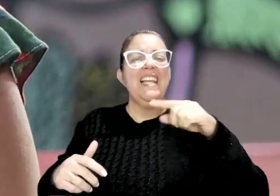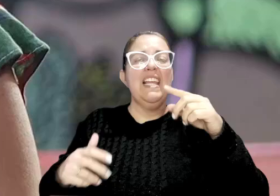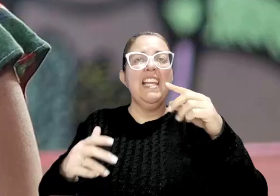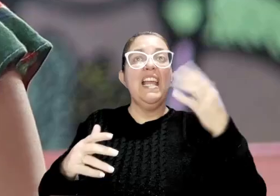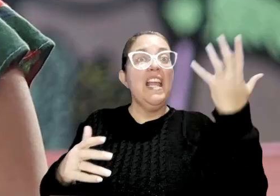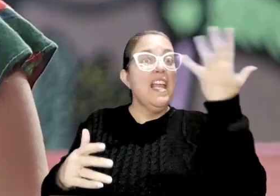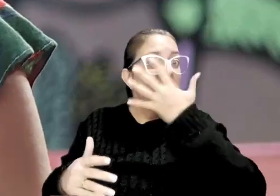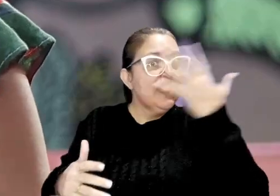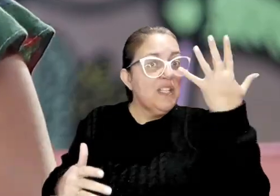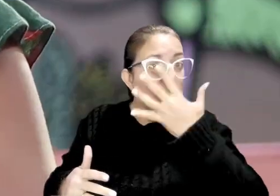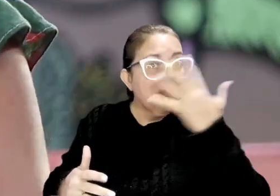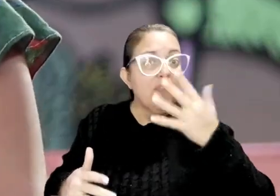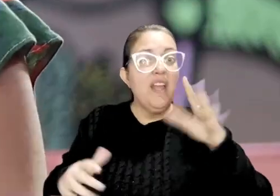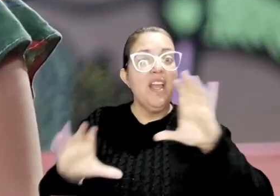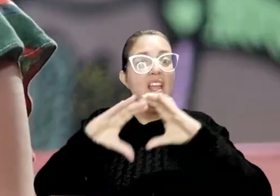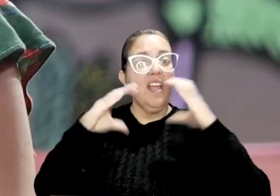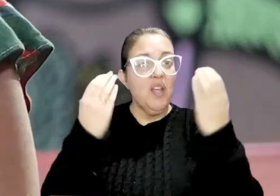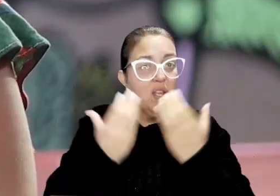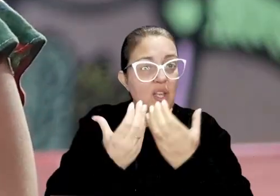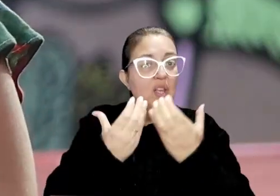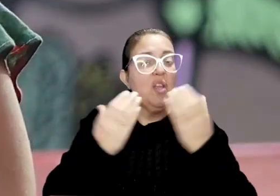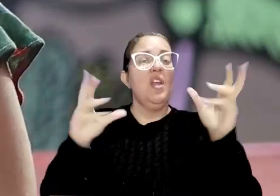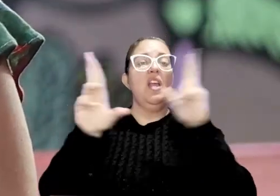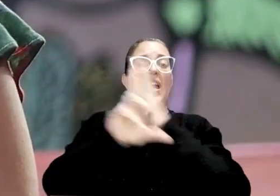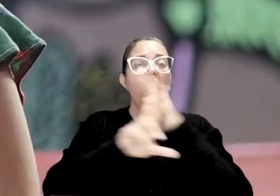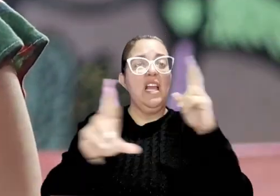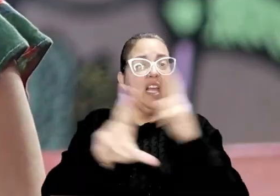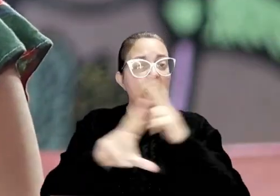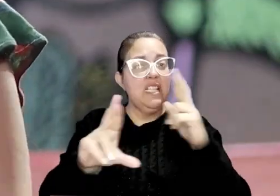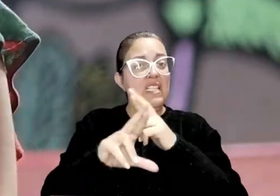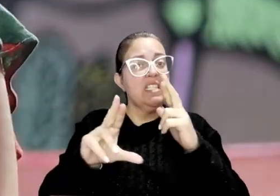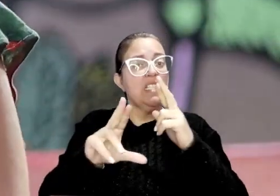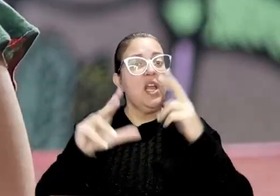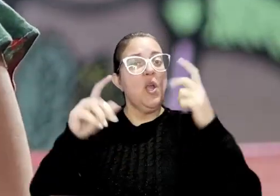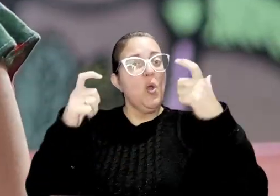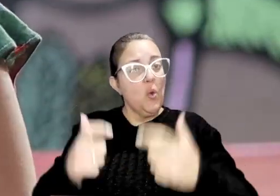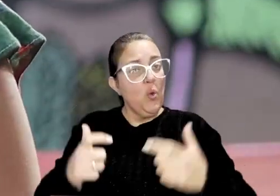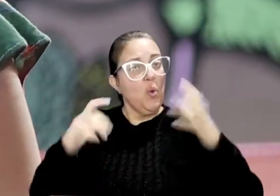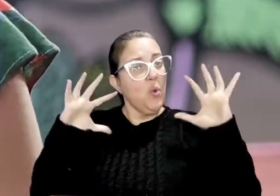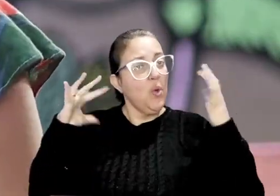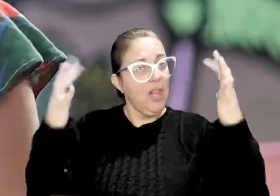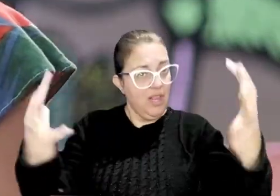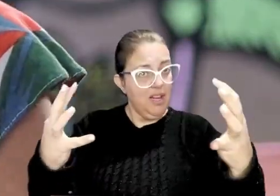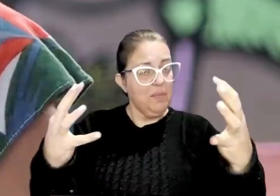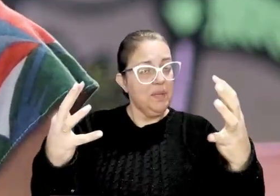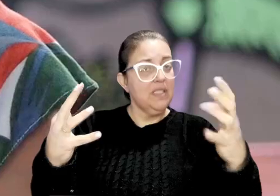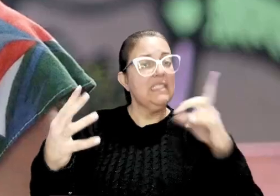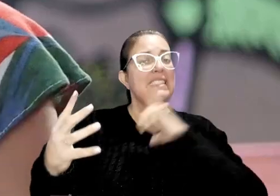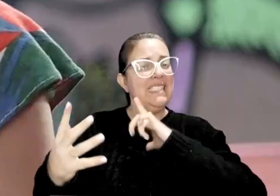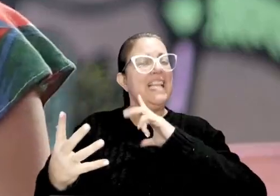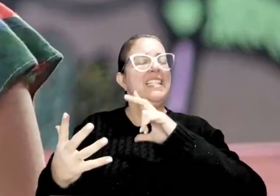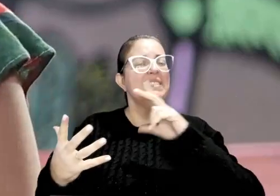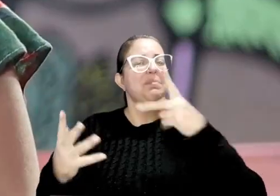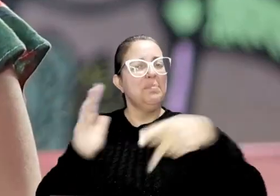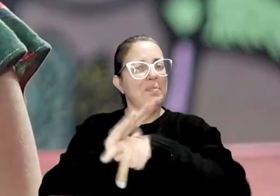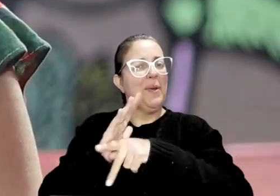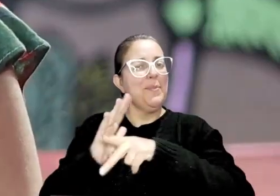meio ambiente se traduz ali também né se traduz eh na forma como esses estudos são produzidos se